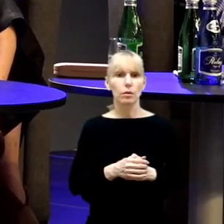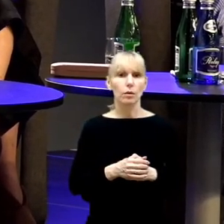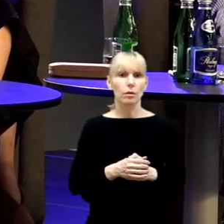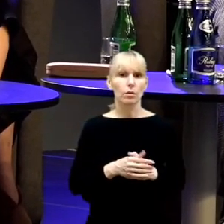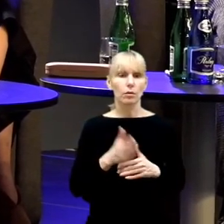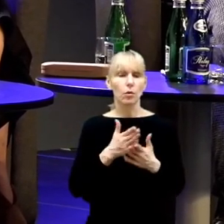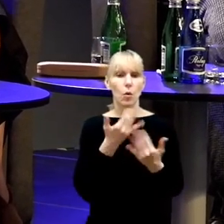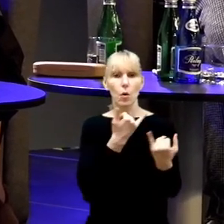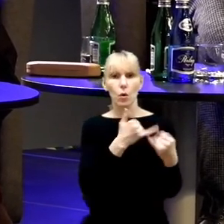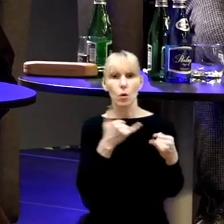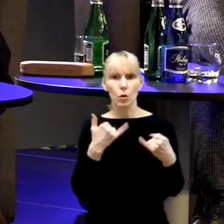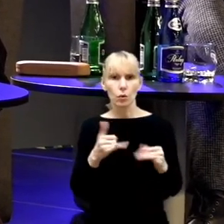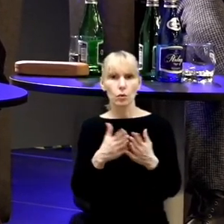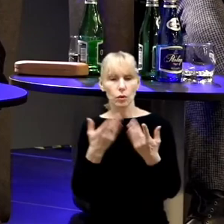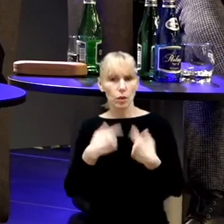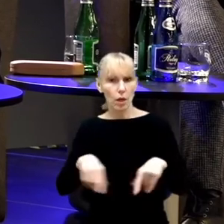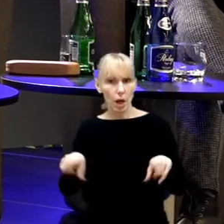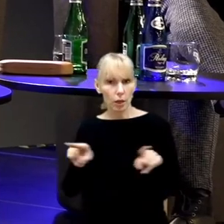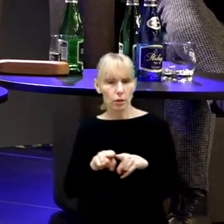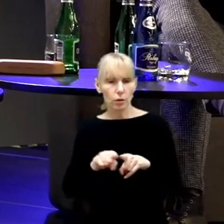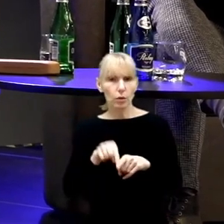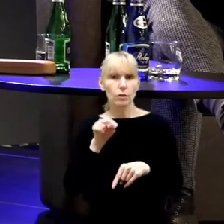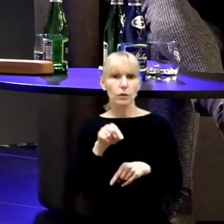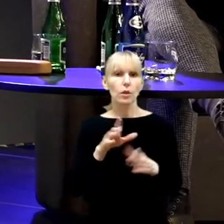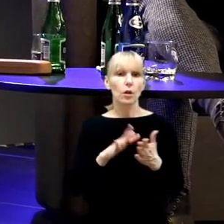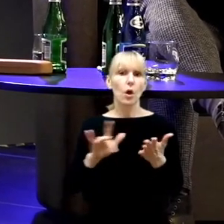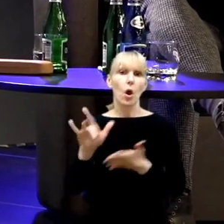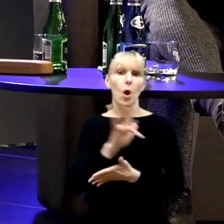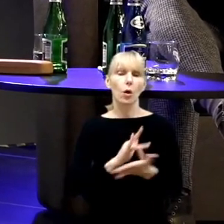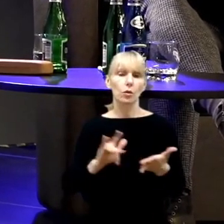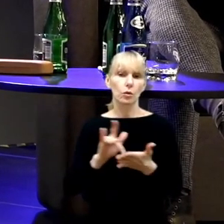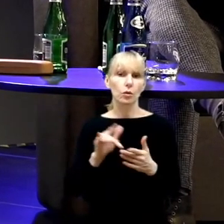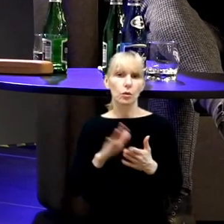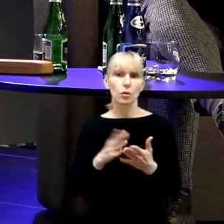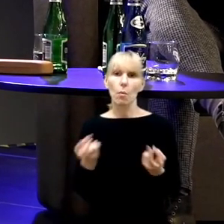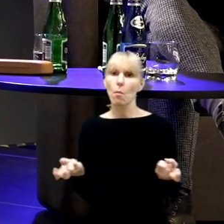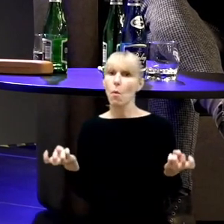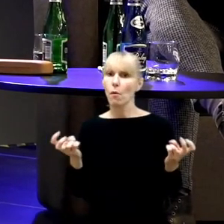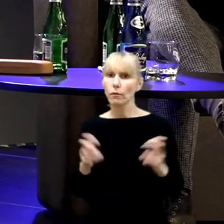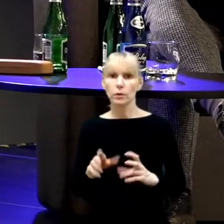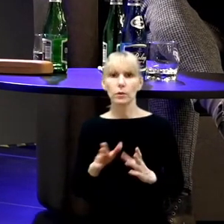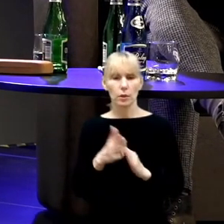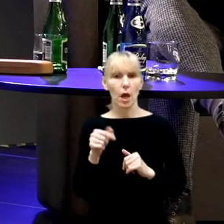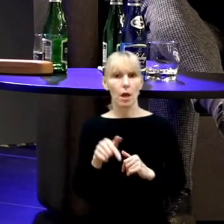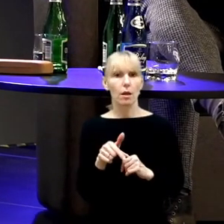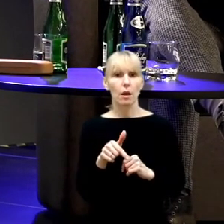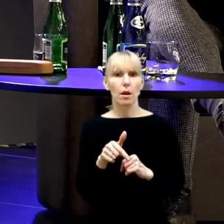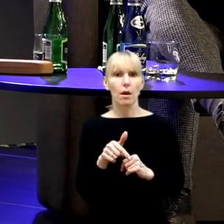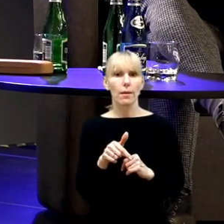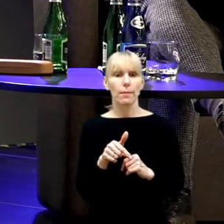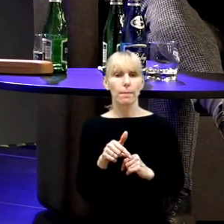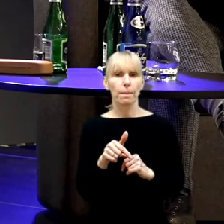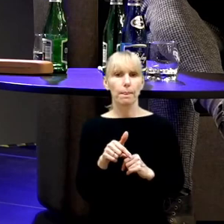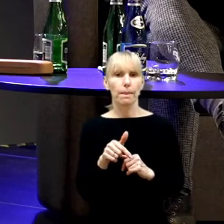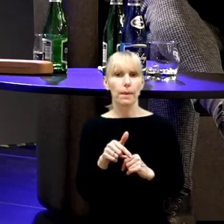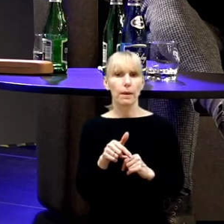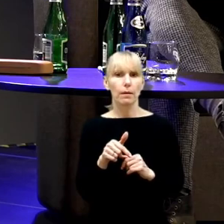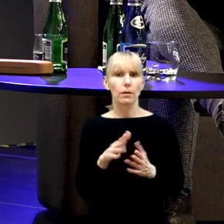co realizujecie w większych ośrodkach a tym, co powstaje w małych miejscowościach są znaczne, a jeśli tak, to na czym te różnice polegają?